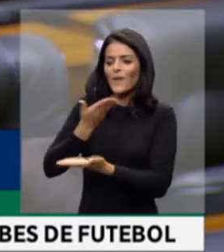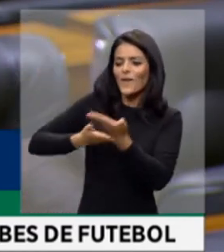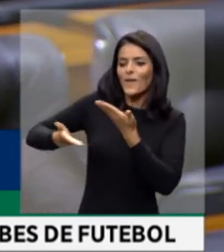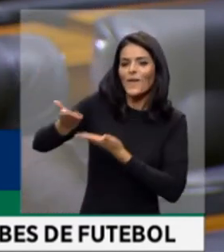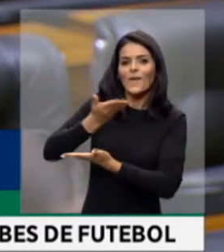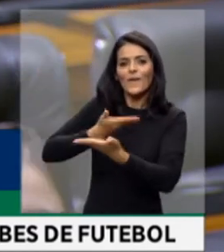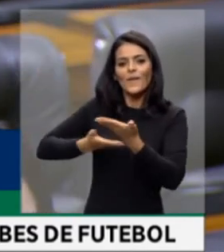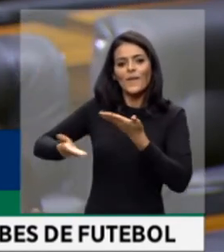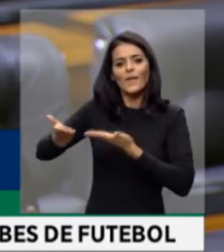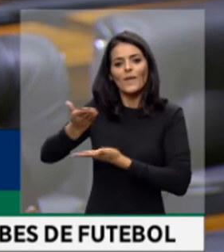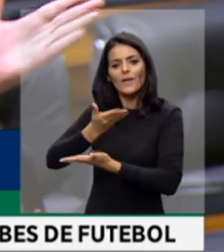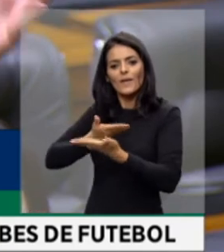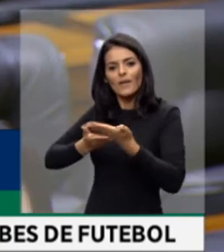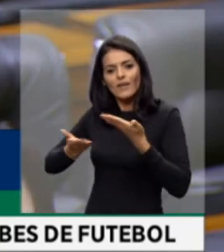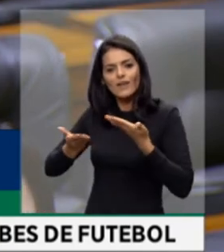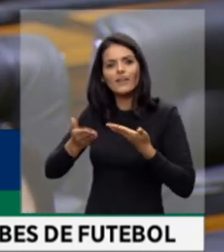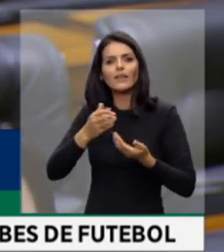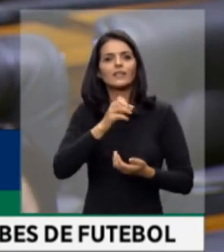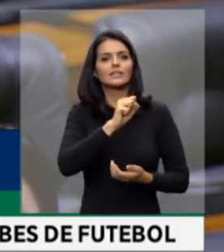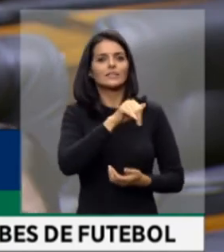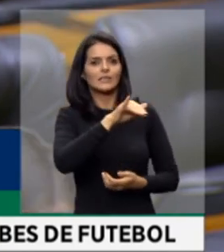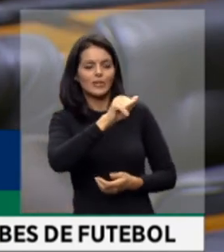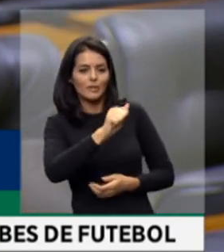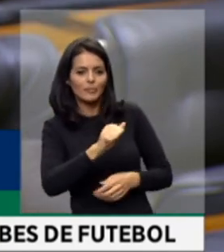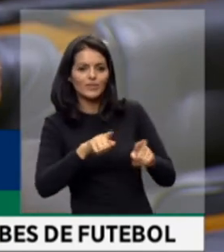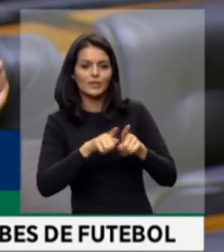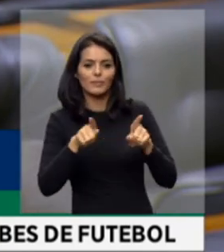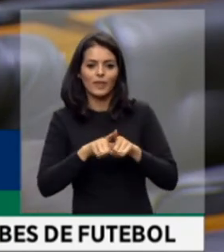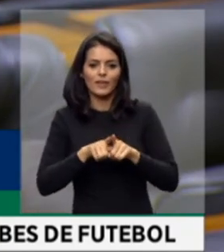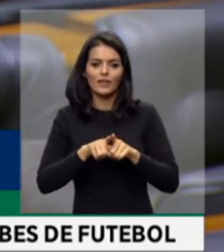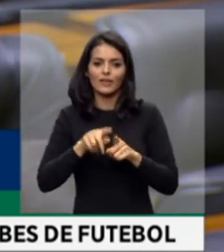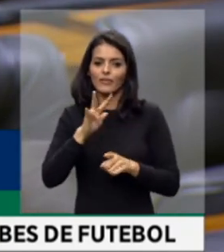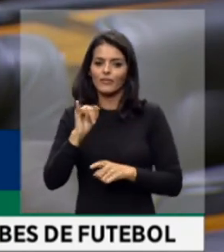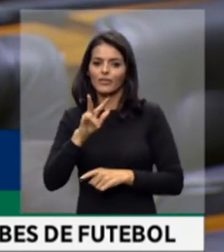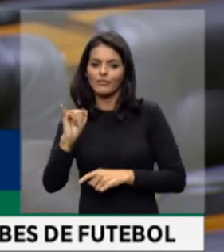DURANTE A PANDEMIA, A QUANTIDADE DE CLUBES QUE DEVEM, ÀS VEZES, MESES PARA OS SEUS ATLETAS, NÉ ? E